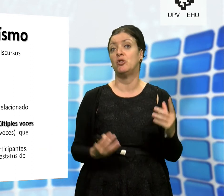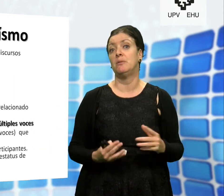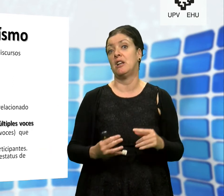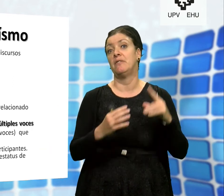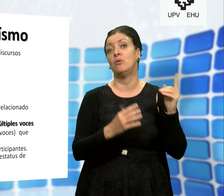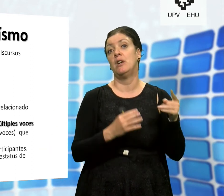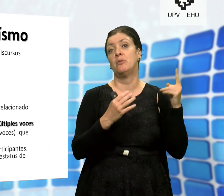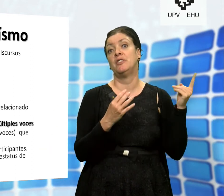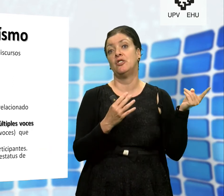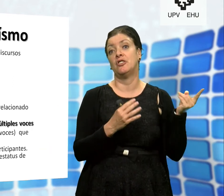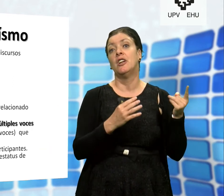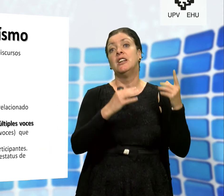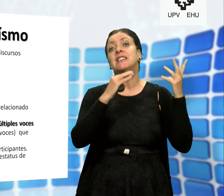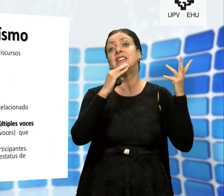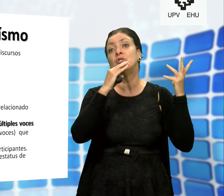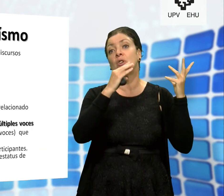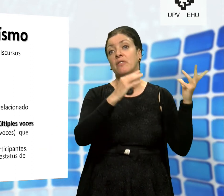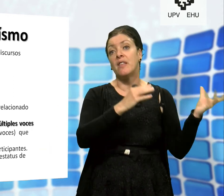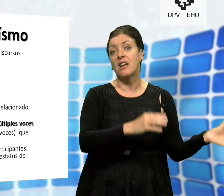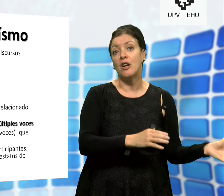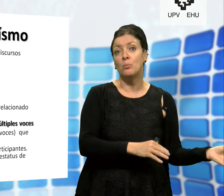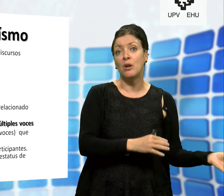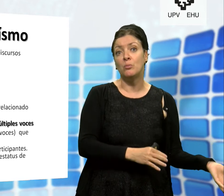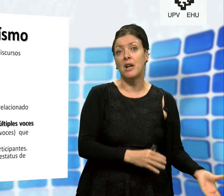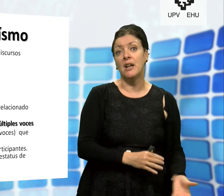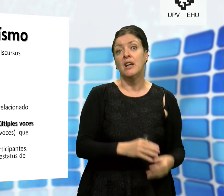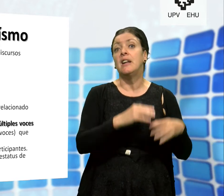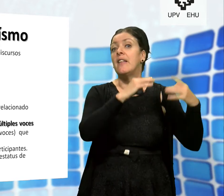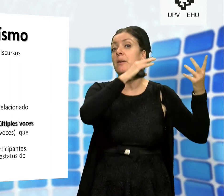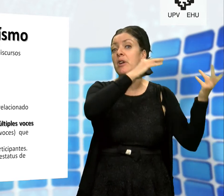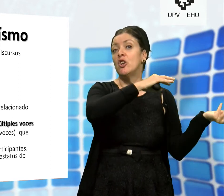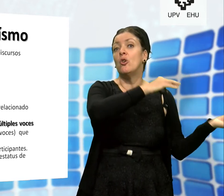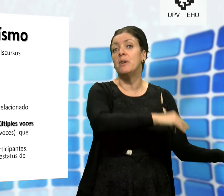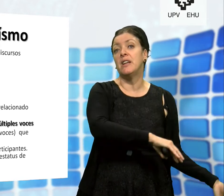Es imposible la figura del profesor sin su referencial alumno-alumna, la de médico o médica